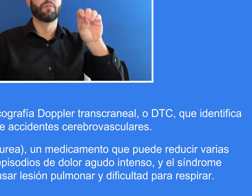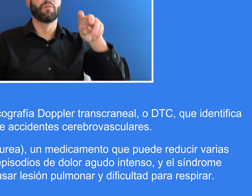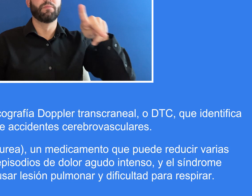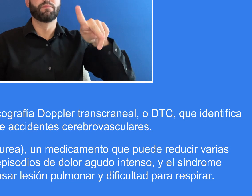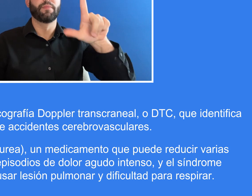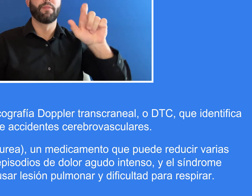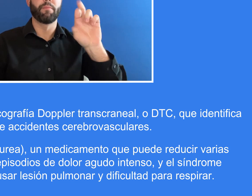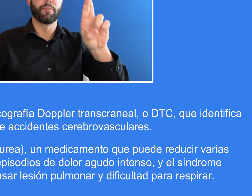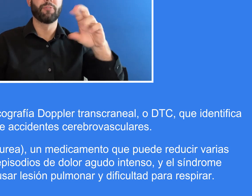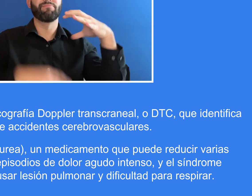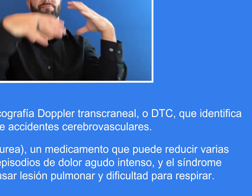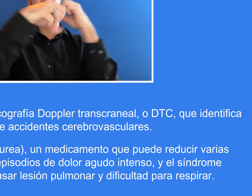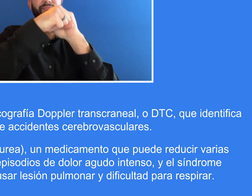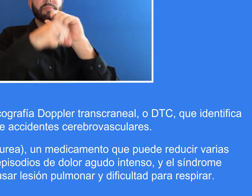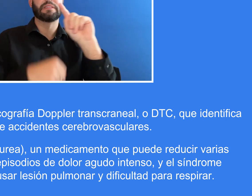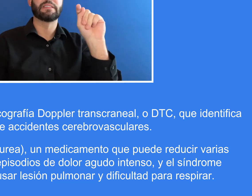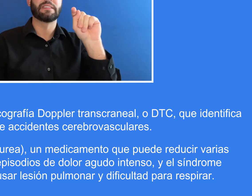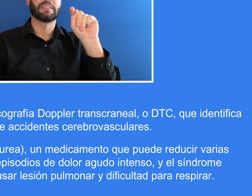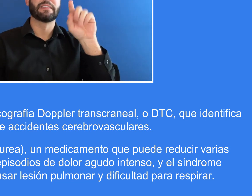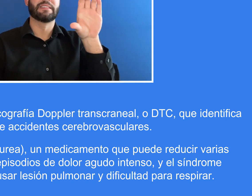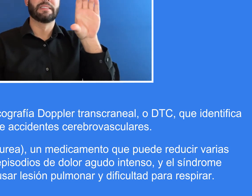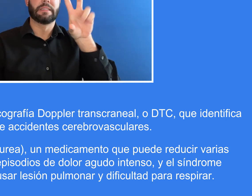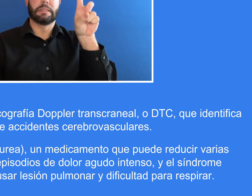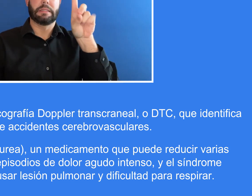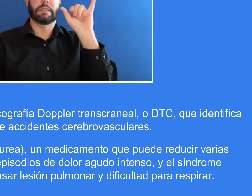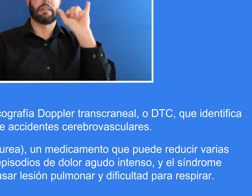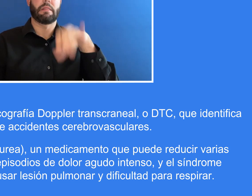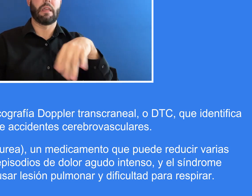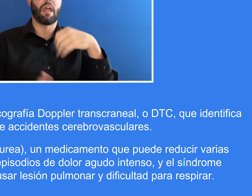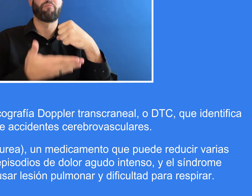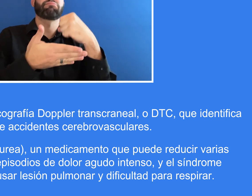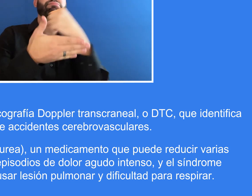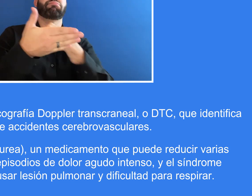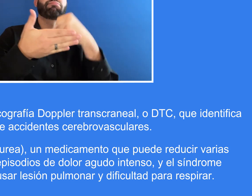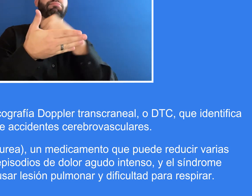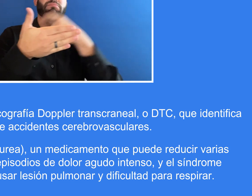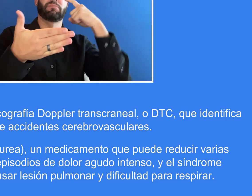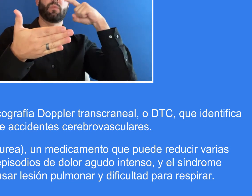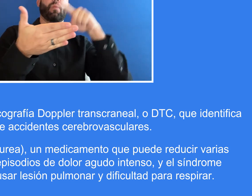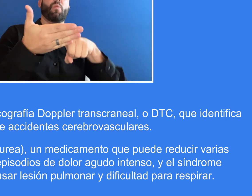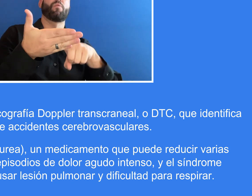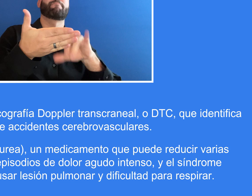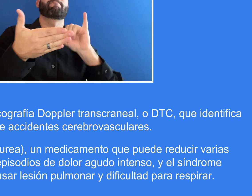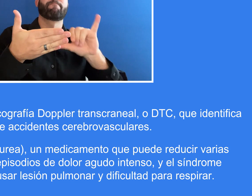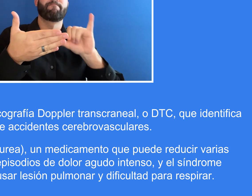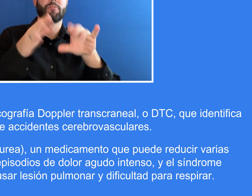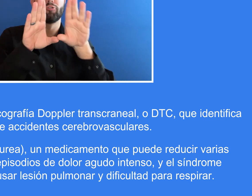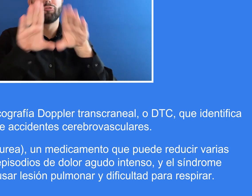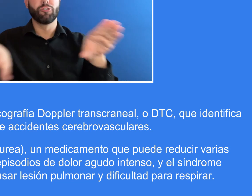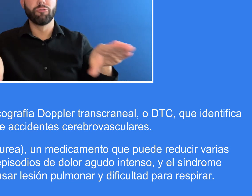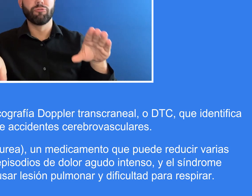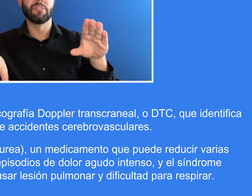o DTC, que identifica a los niños con mayor riesgo de accidentes cerebrovasculares.